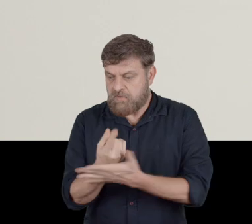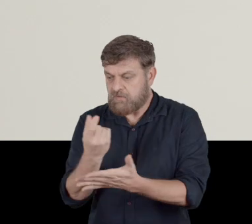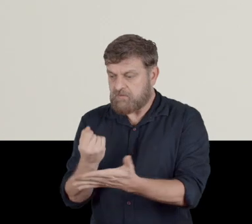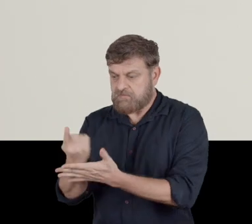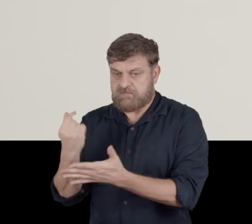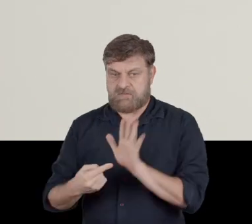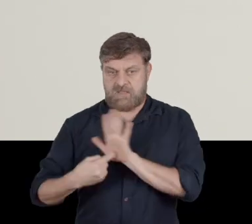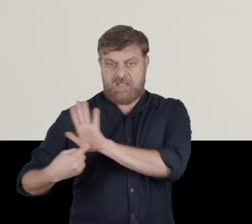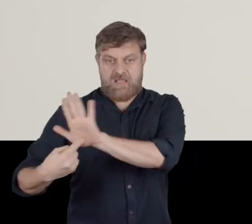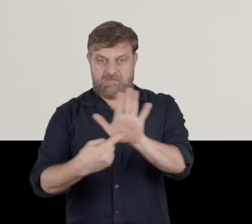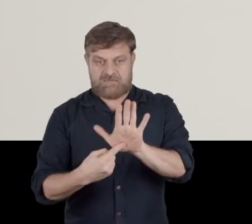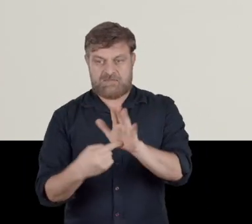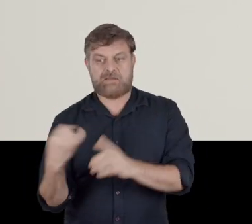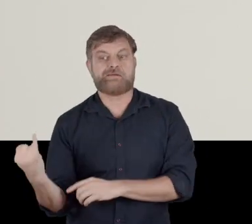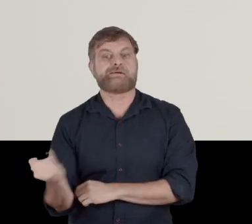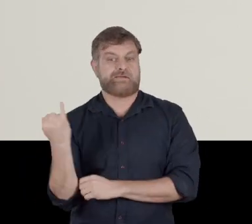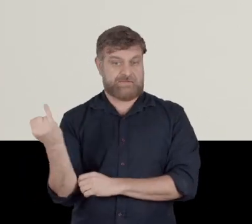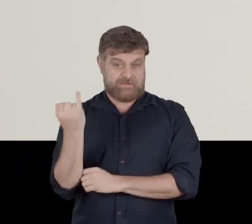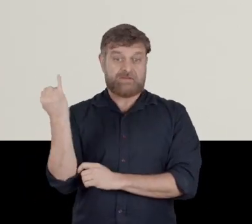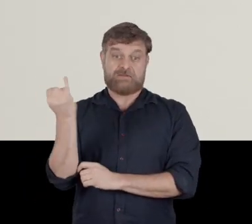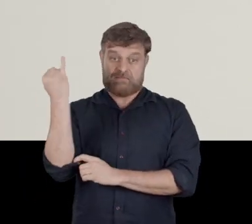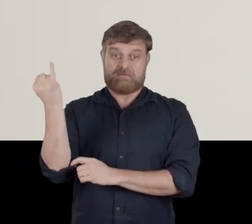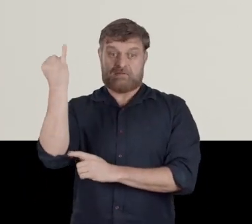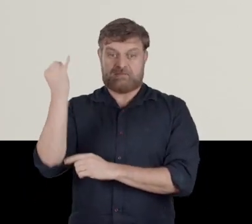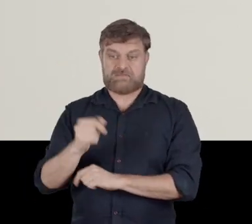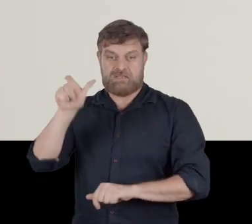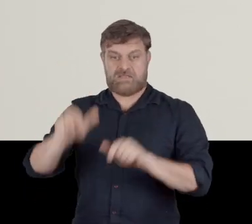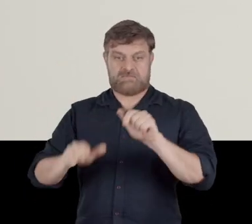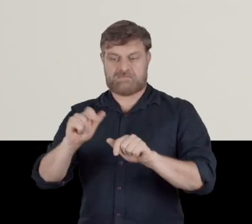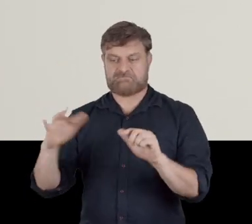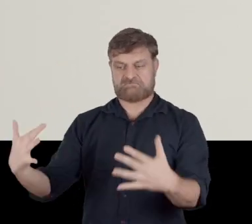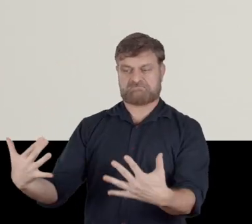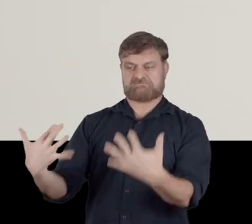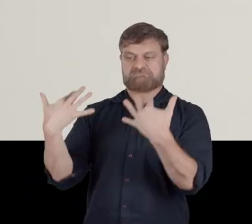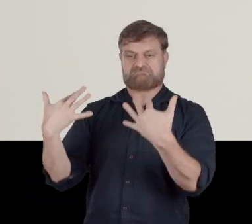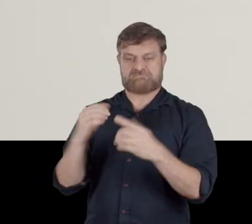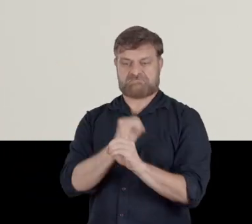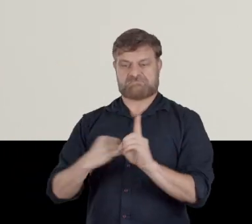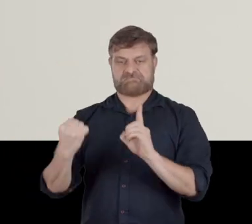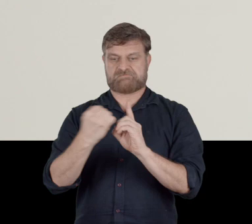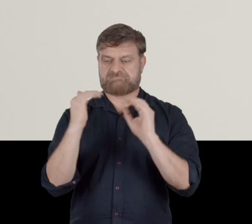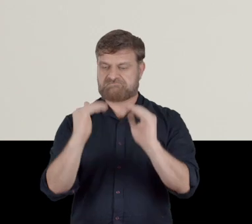Então consumir é algo extremamente importante para as pessoas se colocarem socialmente no mundo.